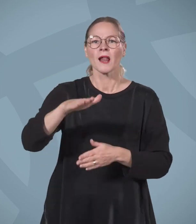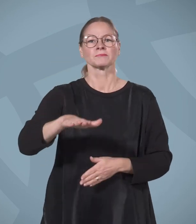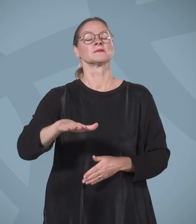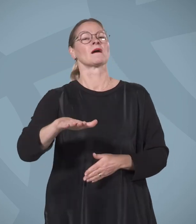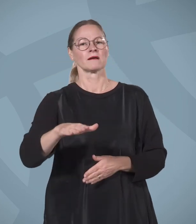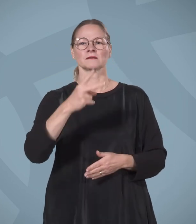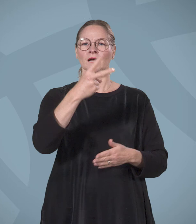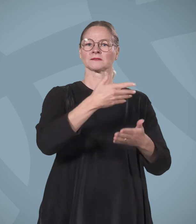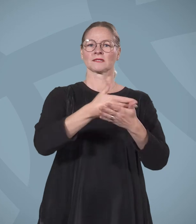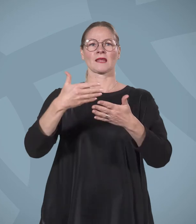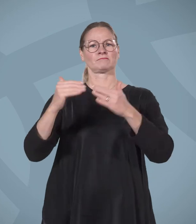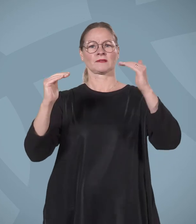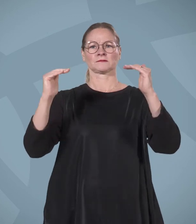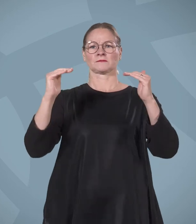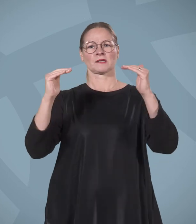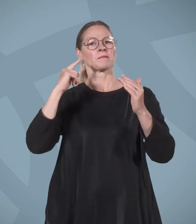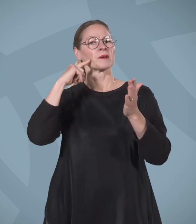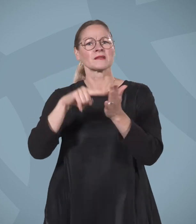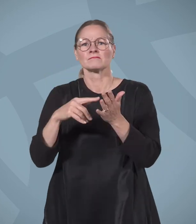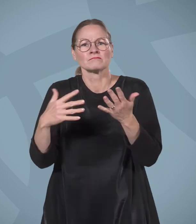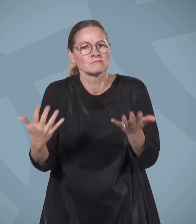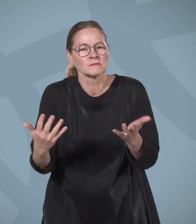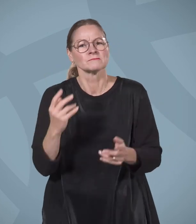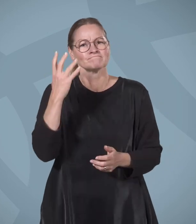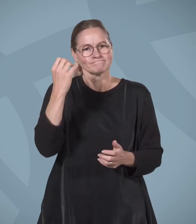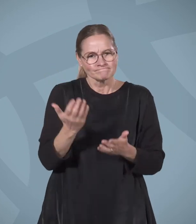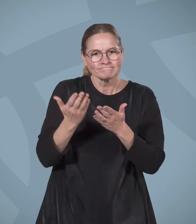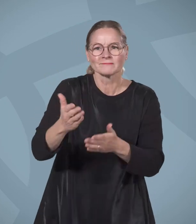lapsen tasapainoisen kaksikielisyyden merkityksestä ja mahdollistamisesta -